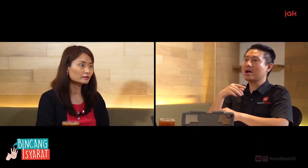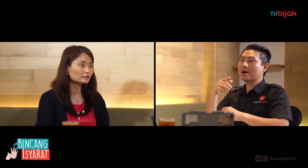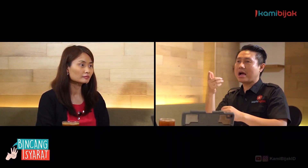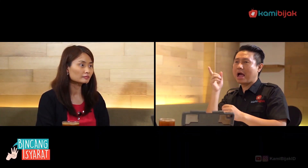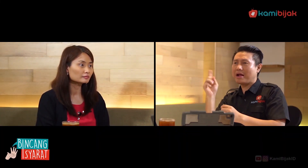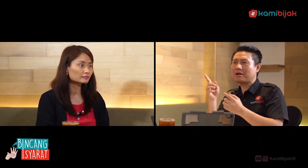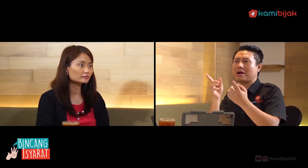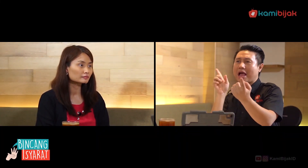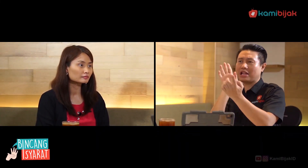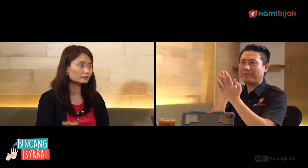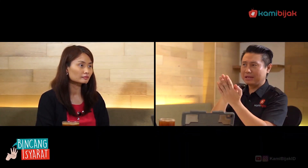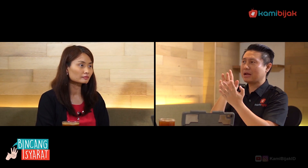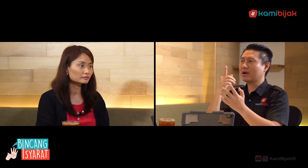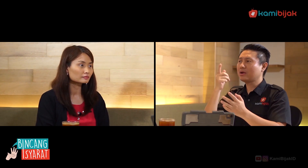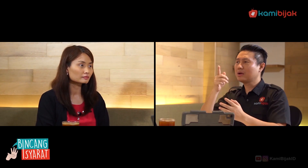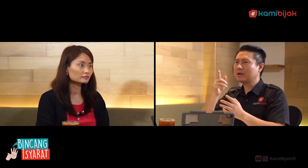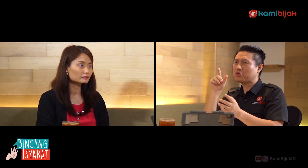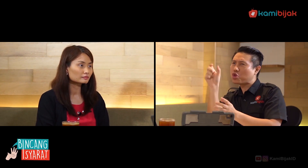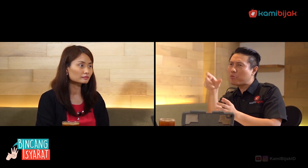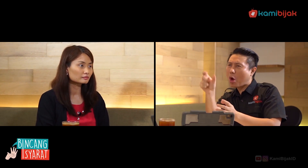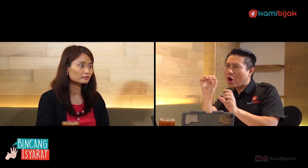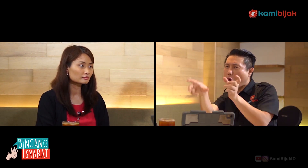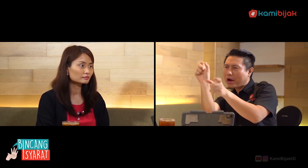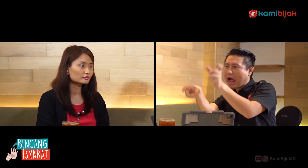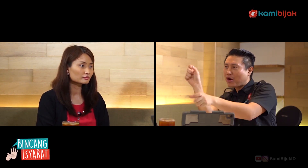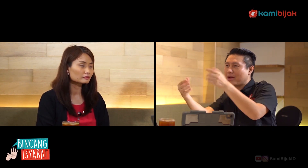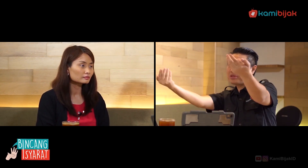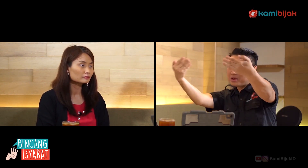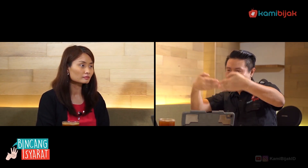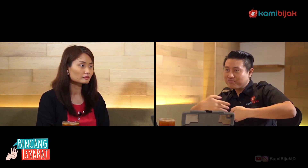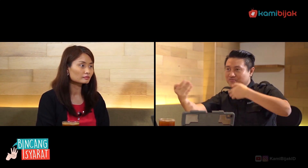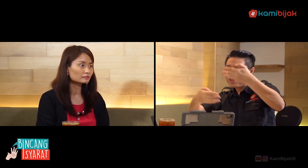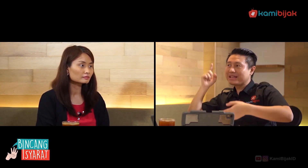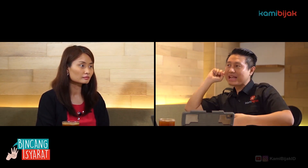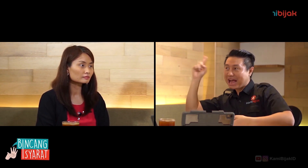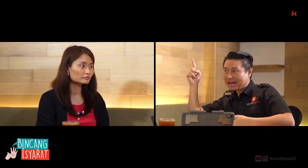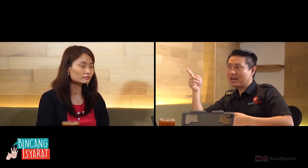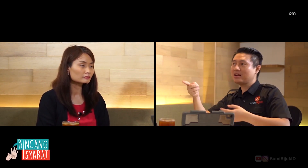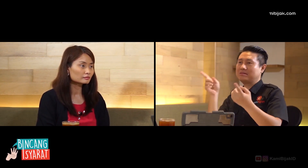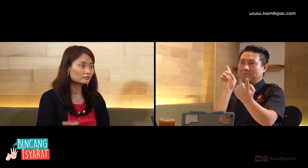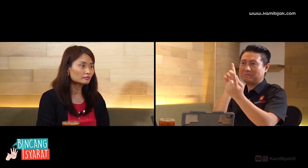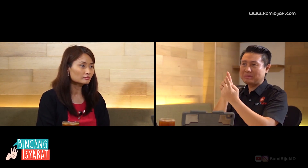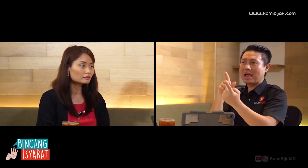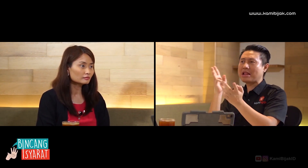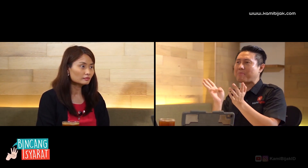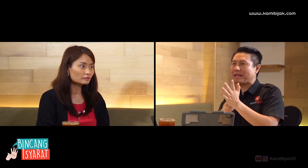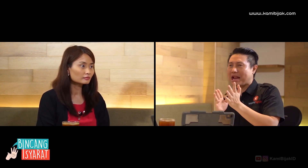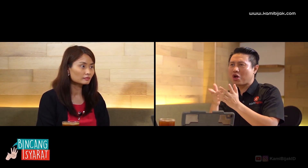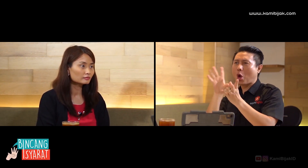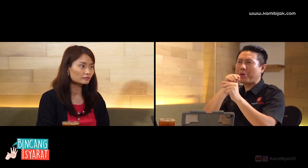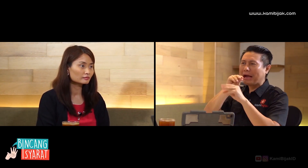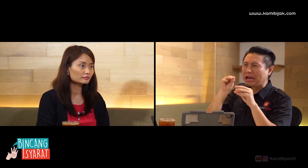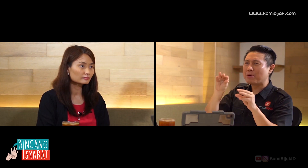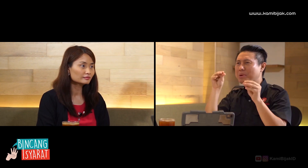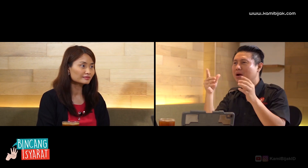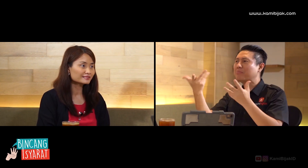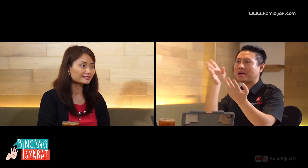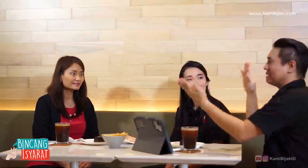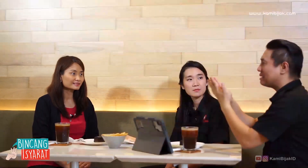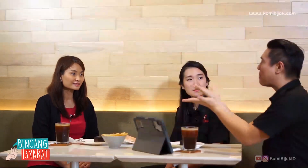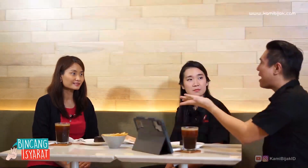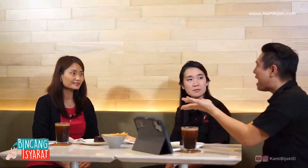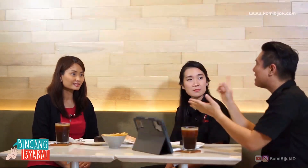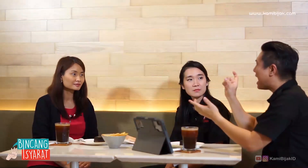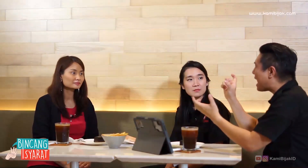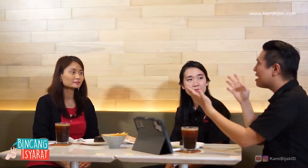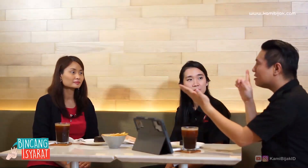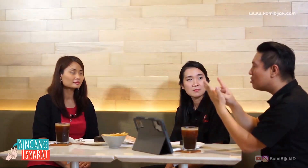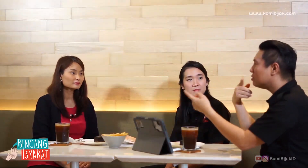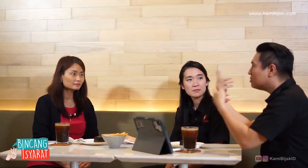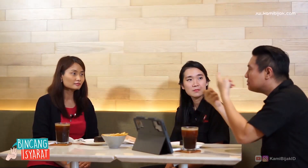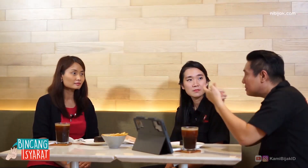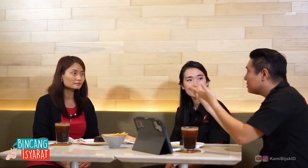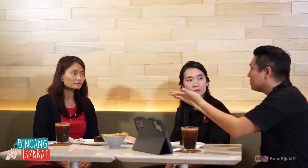bisa ceritakan pengalaman Junita dalam mengenai komunikasi dengan customer Dengar?